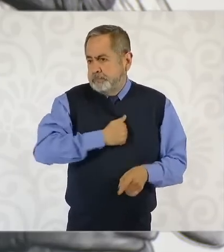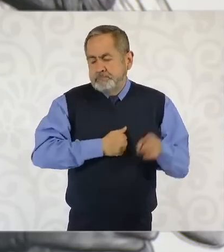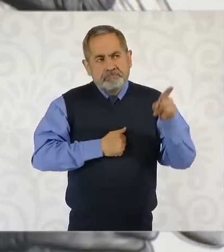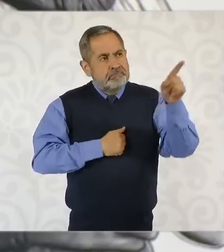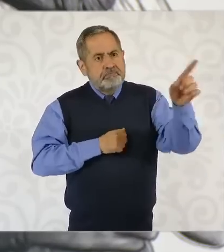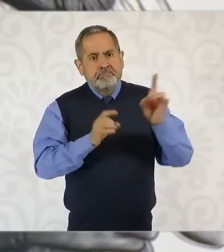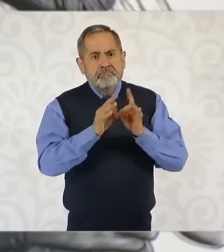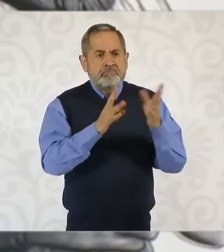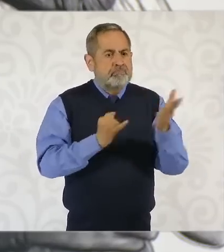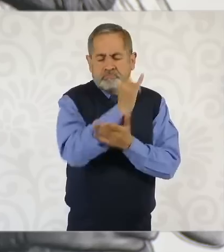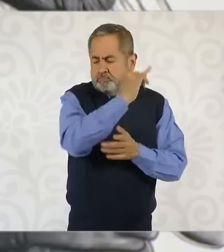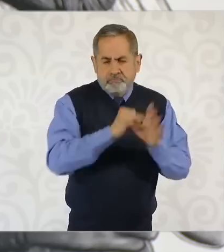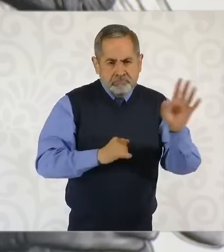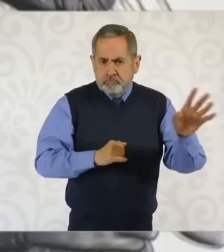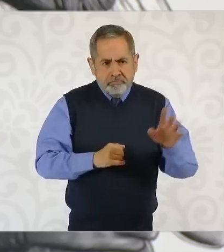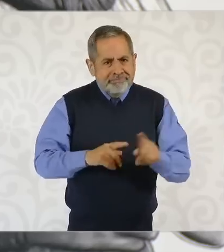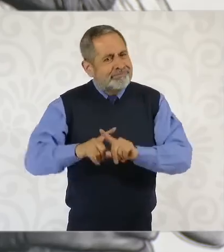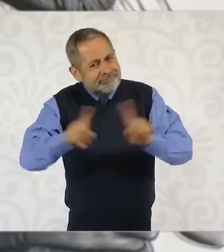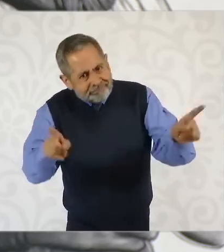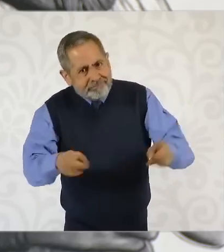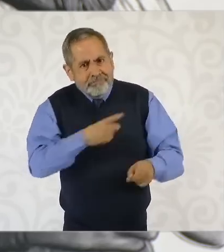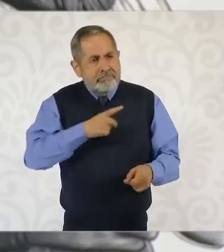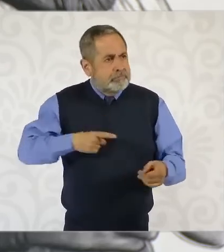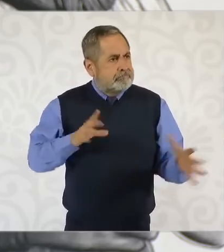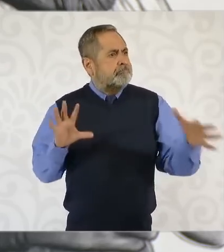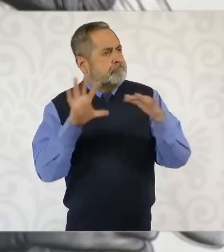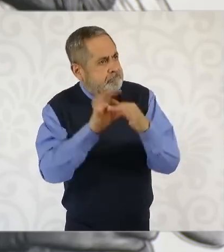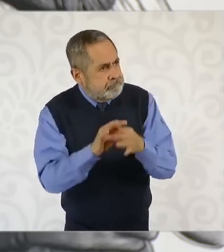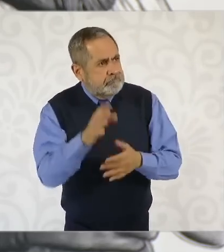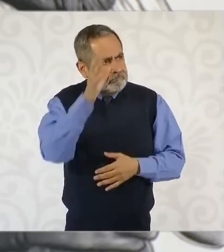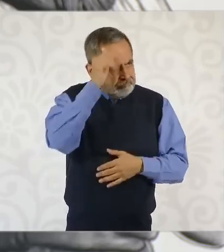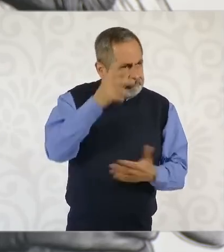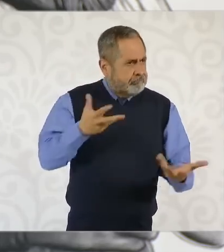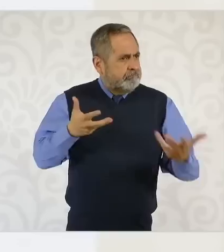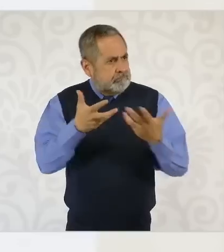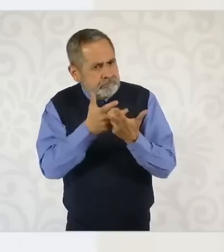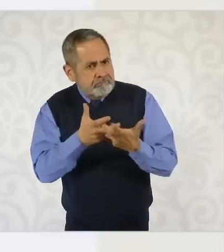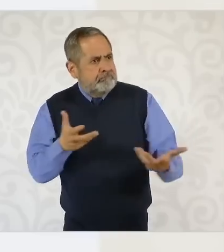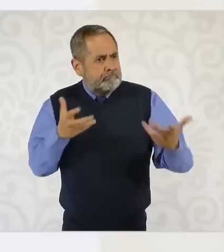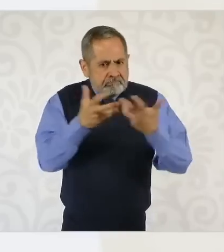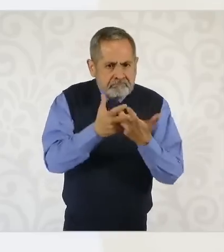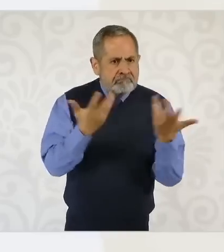lo opuesto a lo que deberíamos de estar haciendo es decir integrar más nuestras